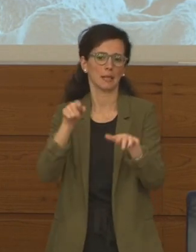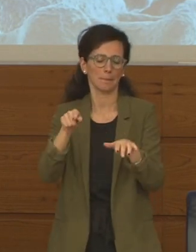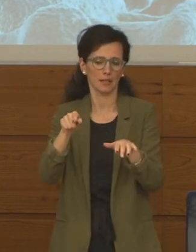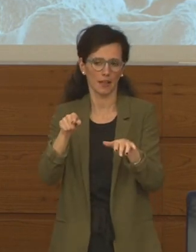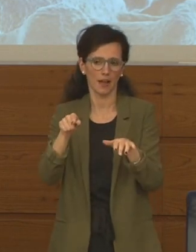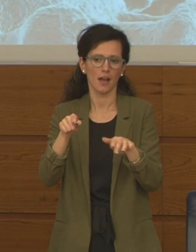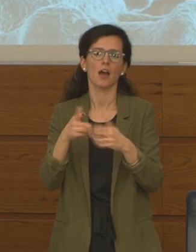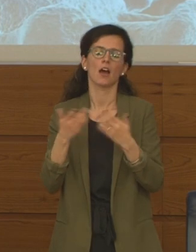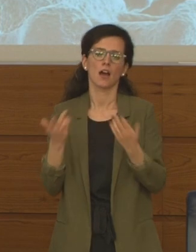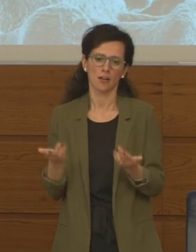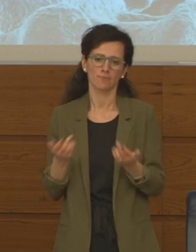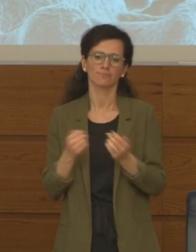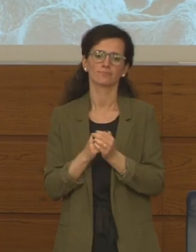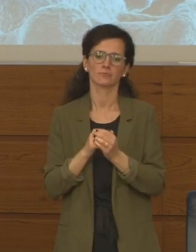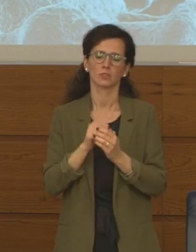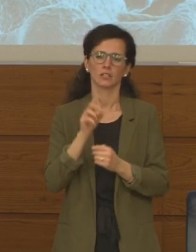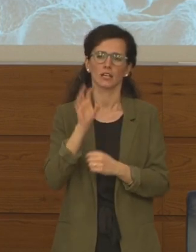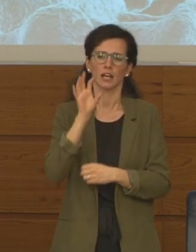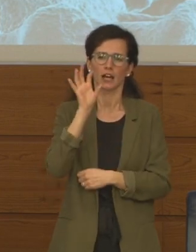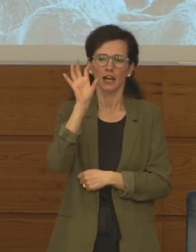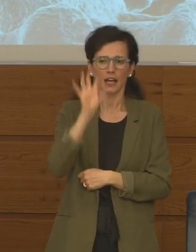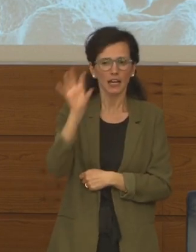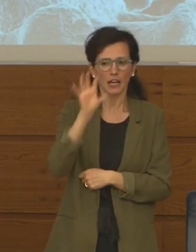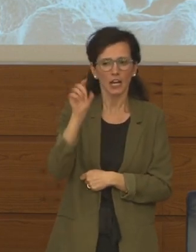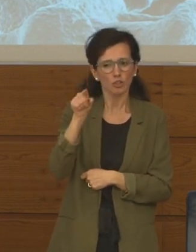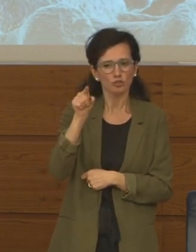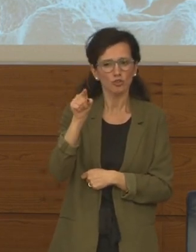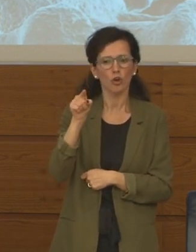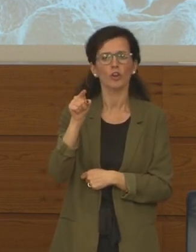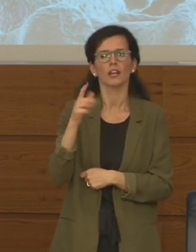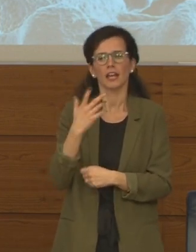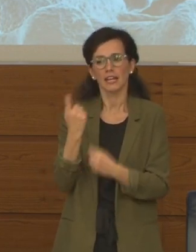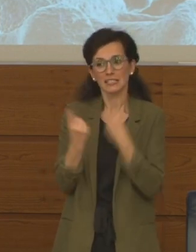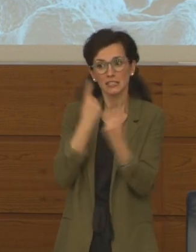regione in cui viene diagnosticato il caso però di fatto sono tutti